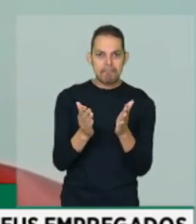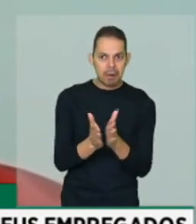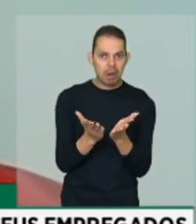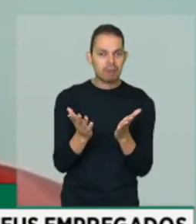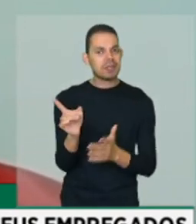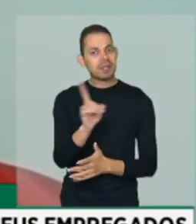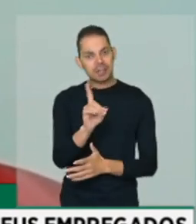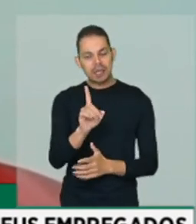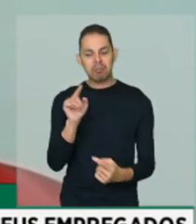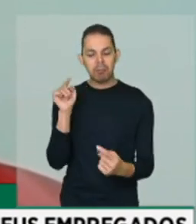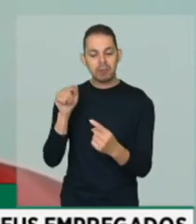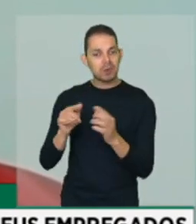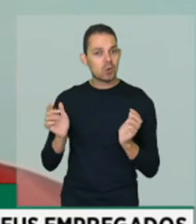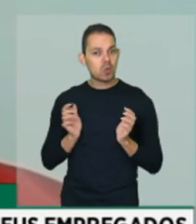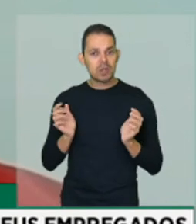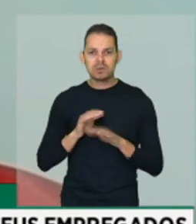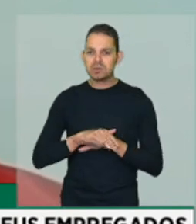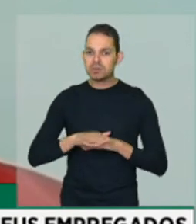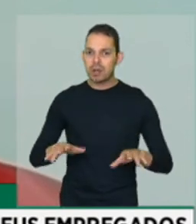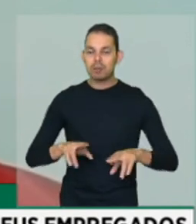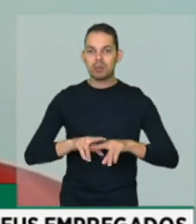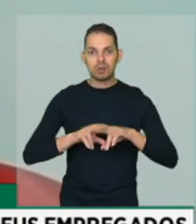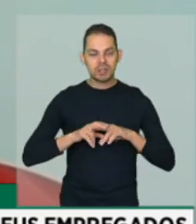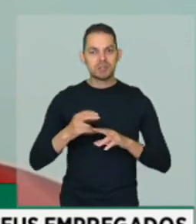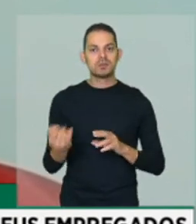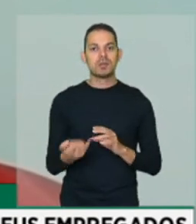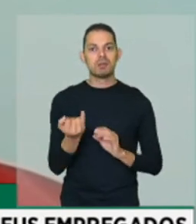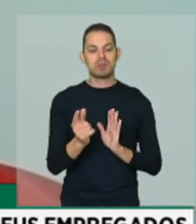POR ISSO QUE FOI IMPORTANTE O DESTAQUE FOI RETIRADO AÍ ,